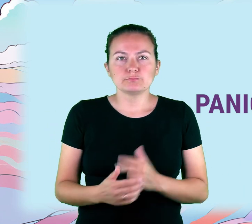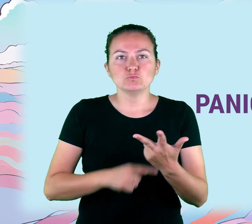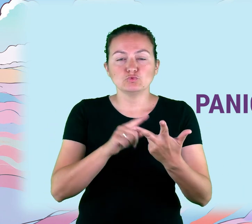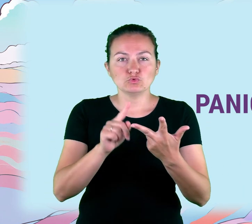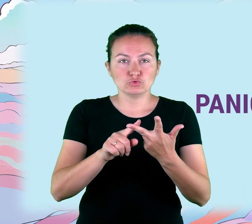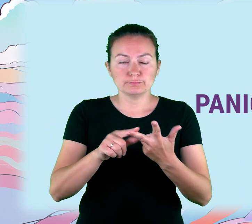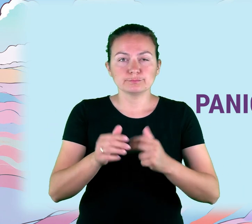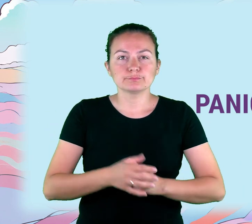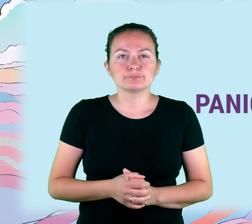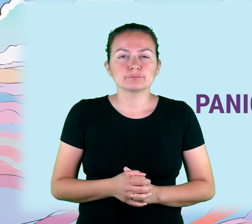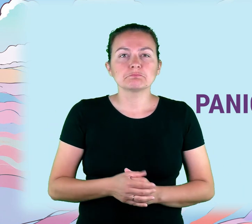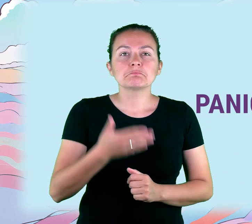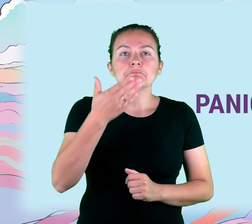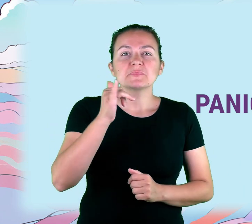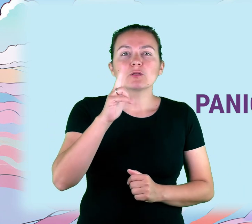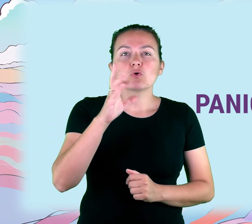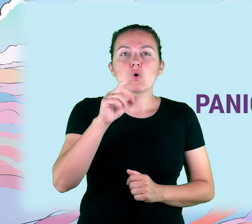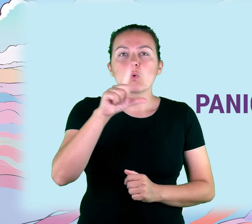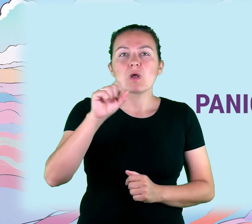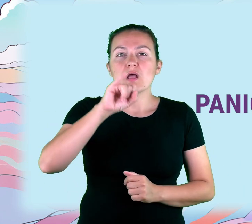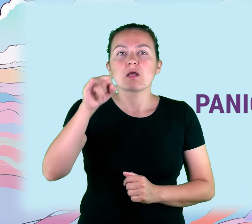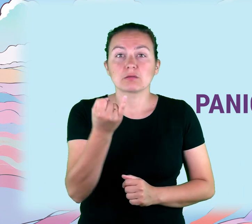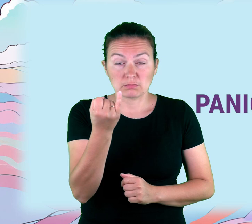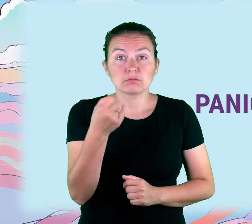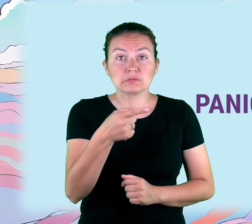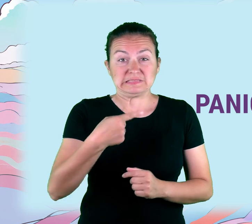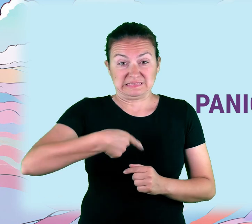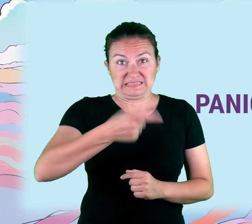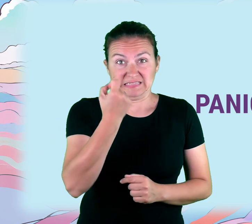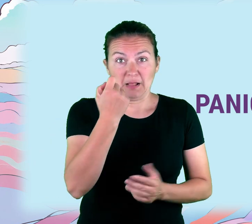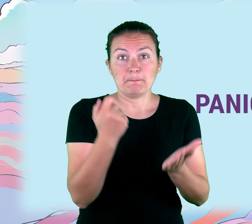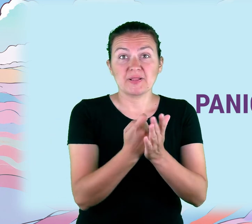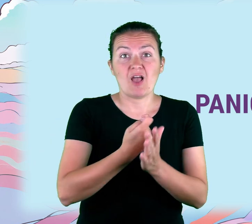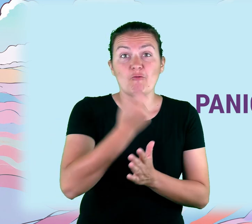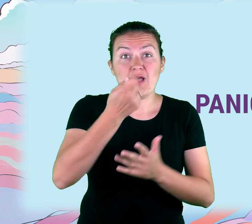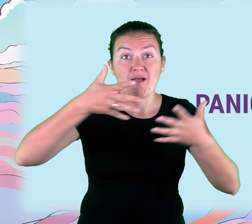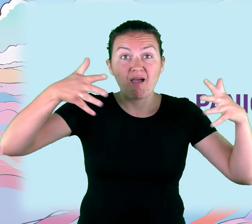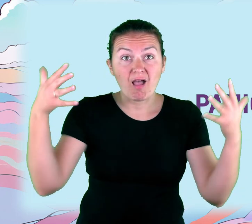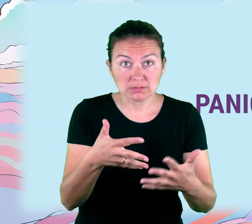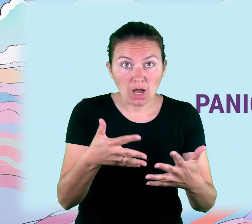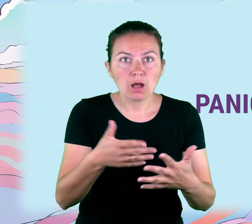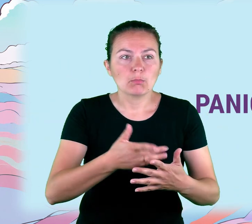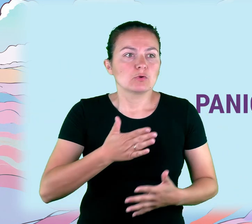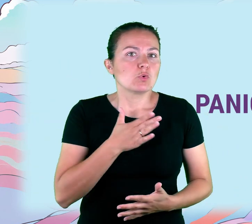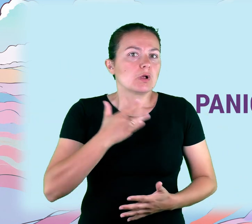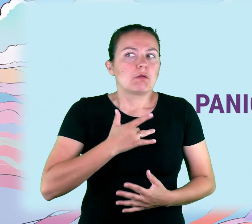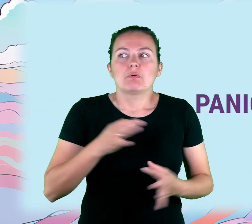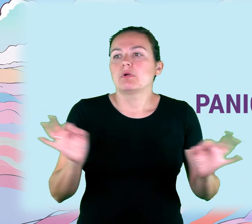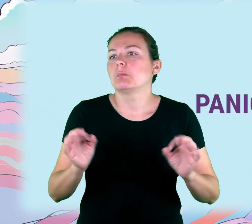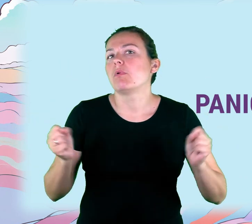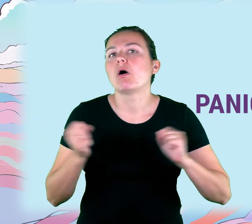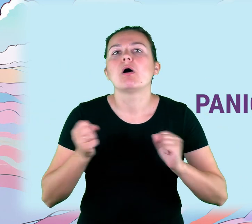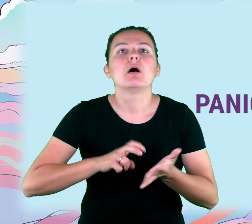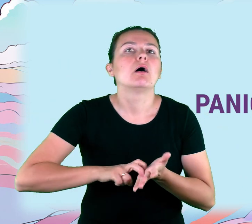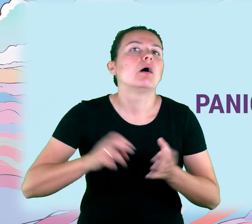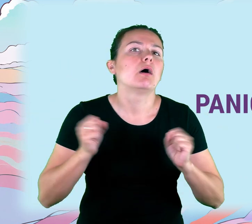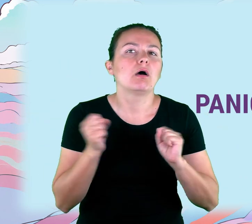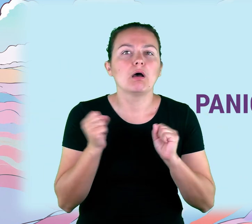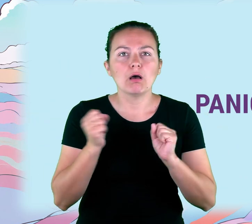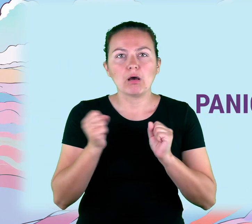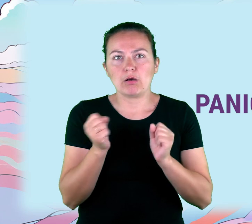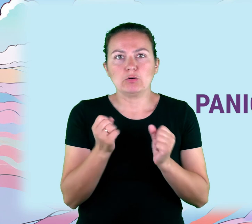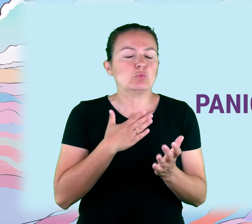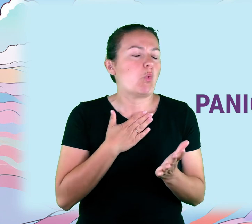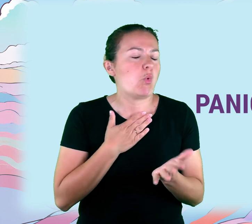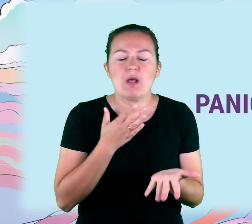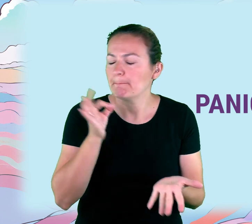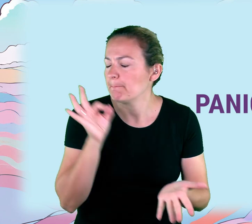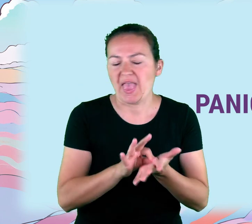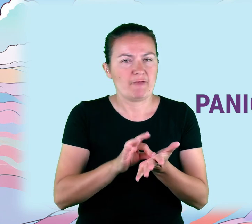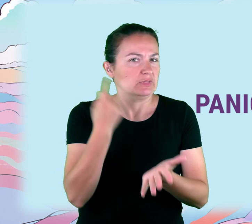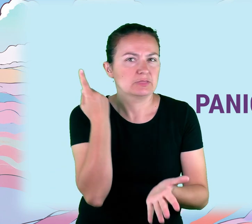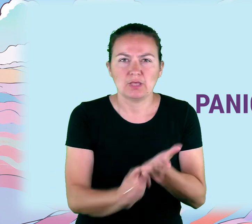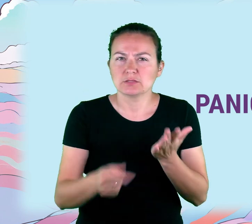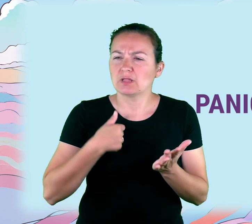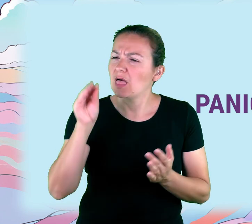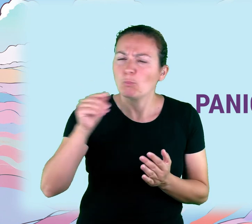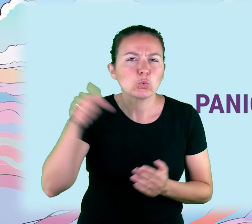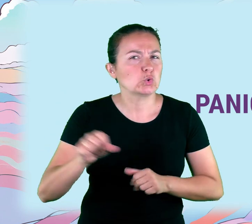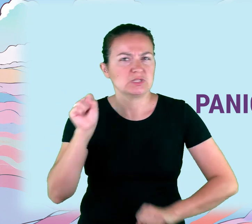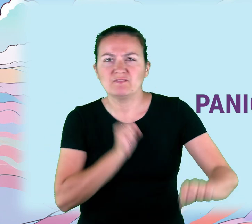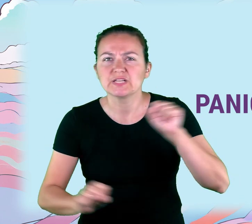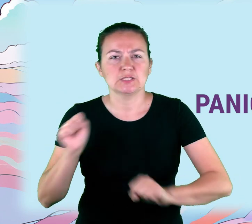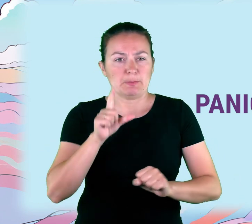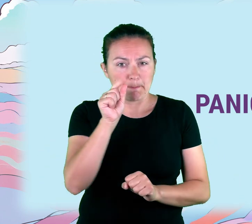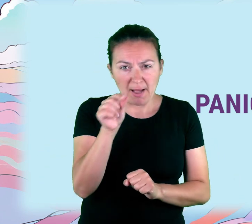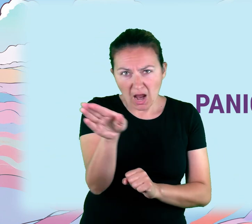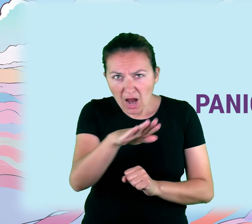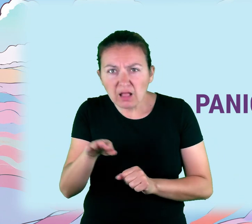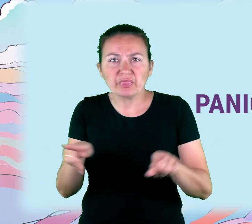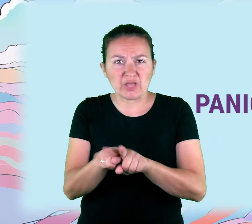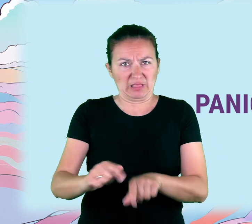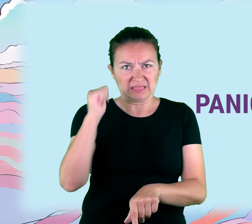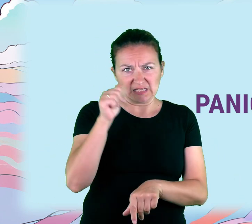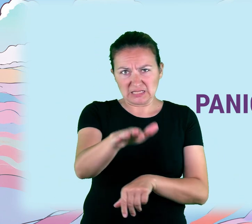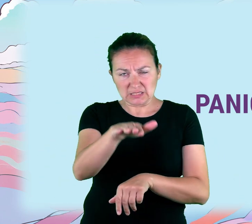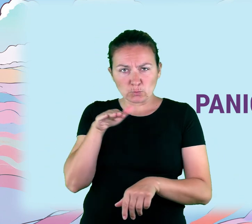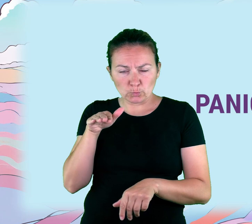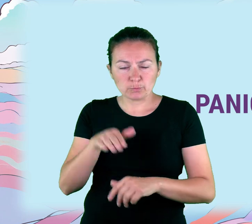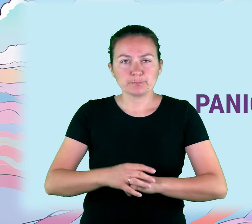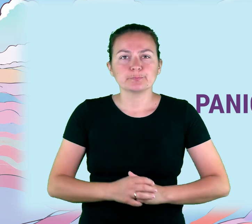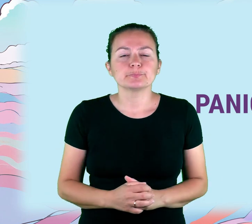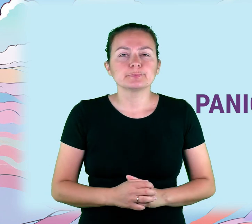3. Mikołaj czuje paniczny strach przed egzaminem na prawo jazdy. Jest pewny, że nie zda, bo musi jeszcze poćwiczyć parkowanie i cofanie.